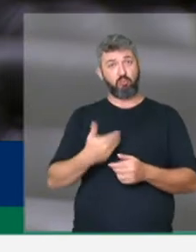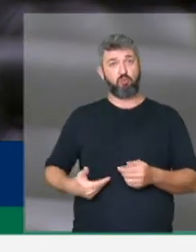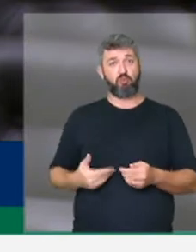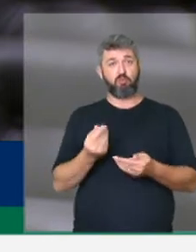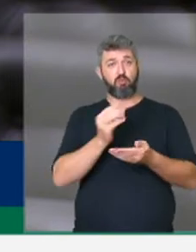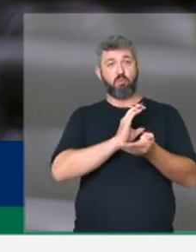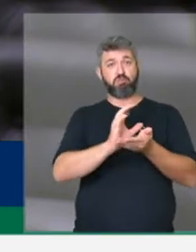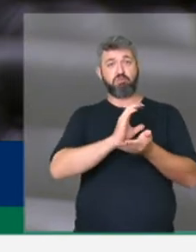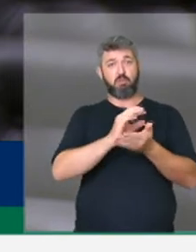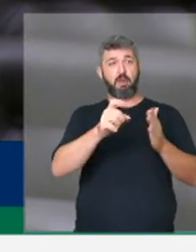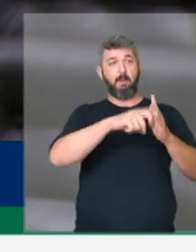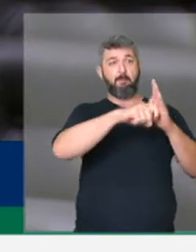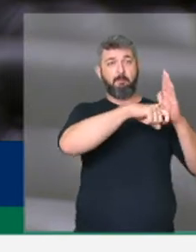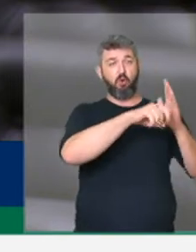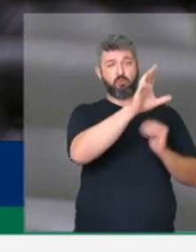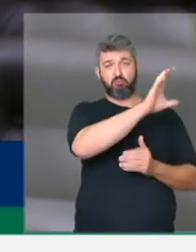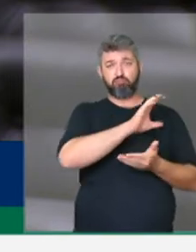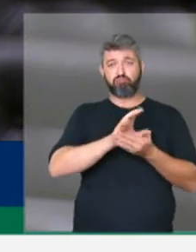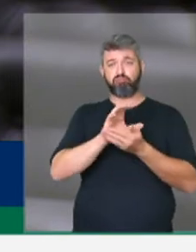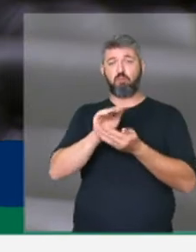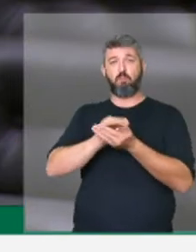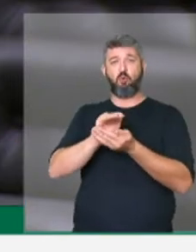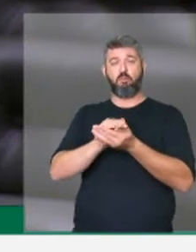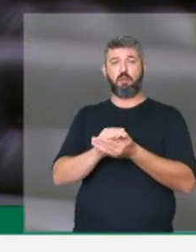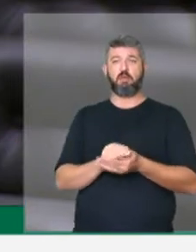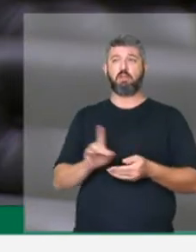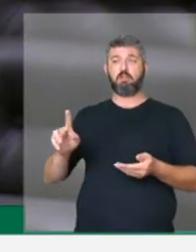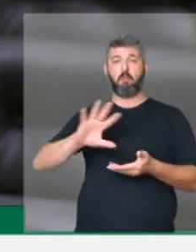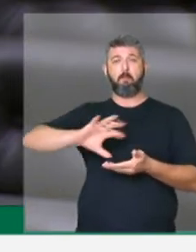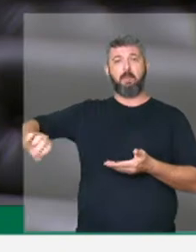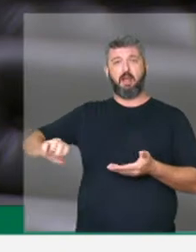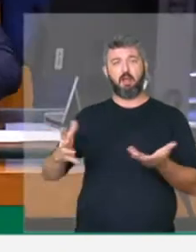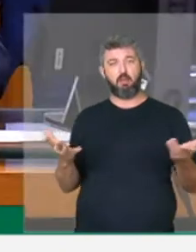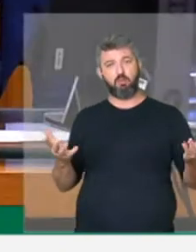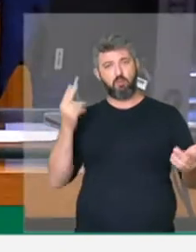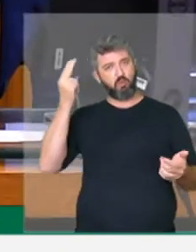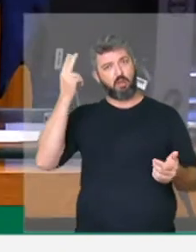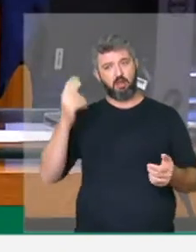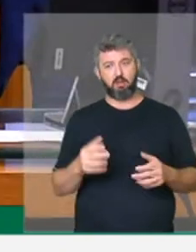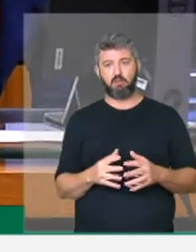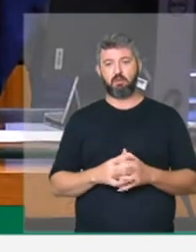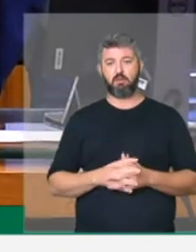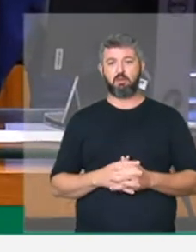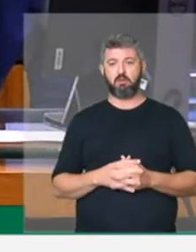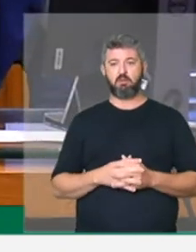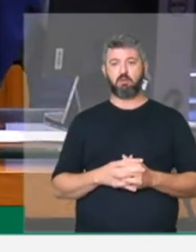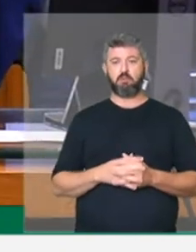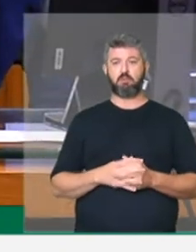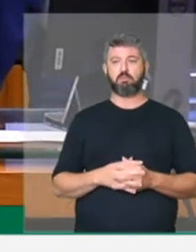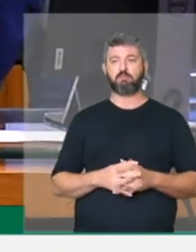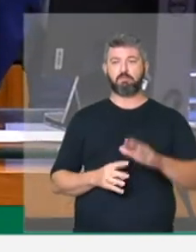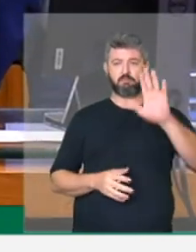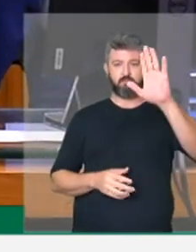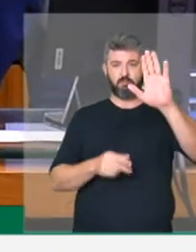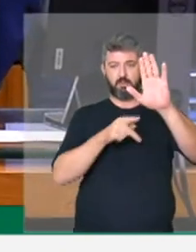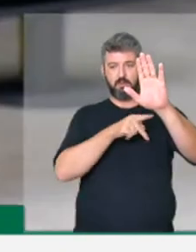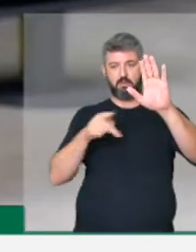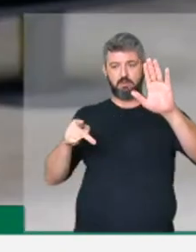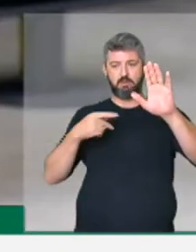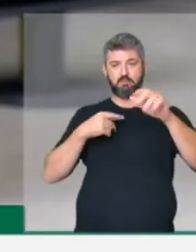DEPUTADO QUE FALOU ANTERIORMENTE. ESSA INADIMPLÊNCIA ELA NÃO É SÓ DO PONTO DE VISTA FINANCEIRO. QUANDO VOCÊ IMPLANTOU UM PROJETO E AQUELE PROJETO NÃO